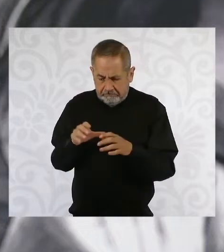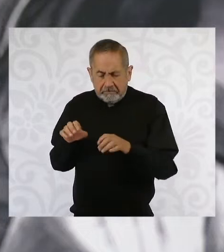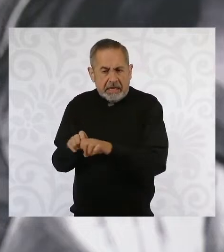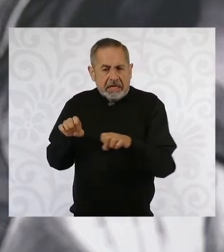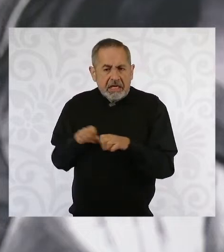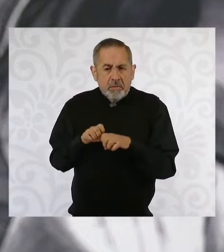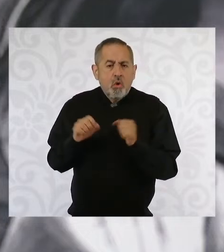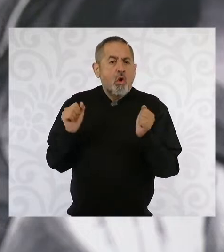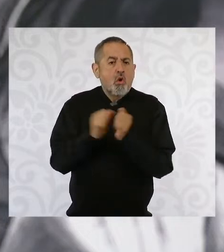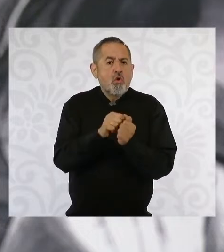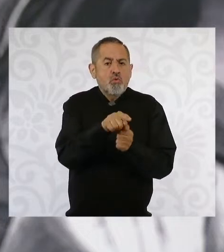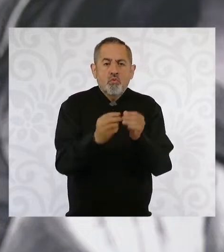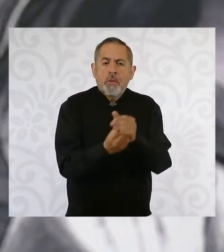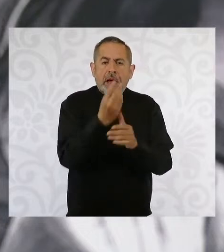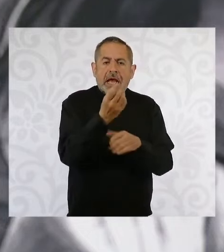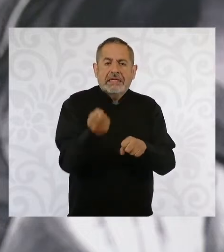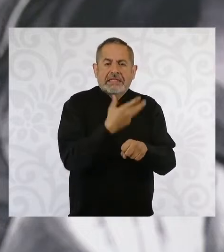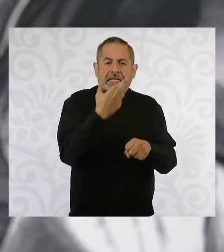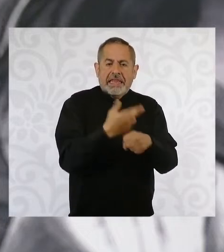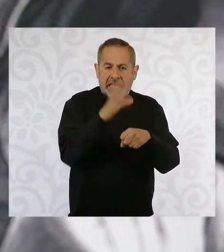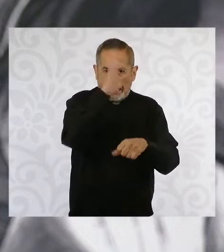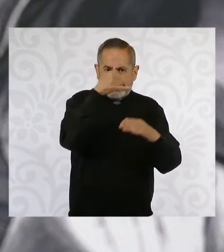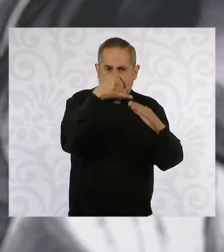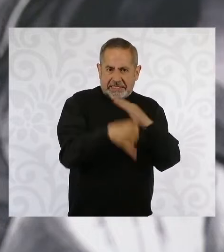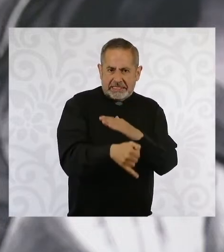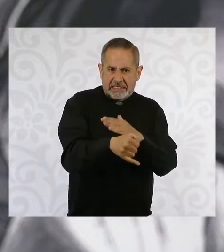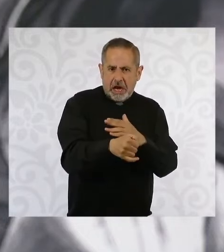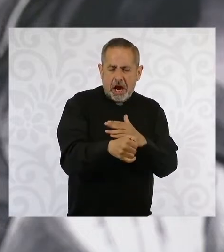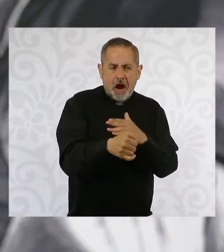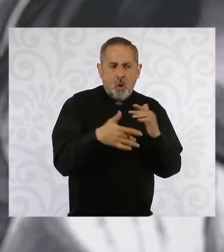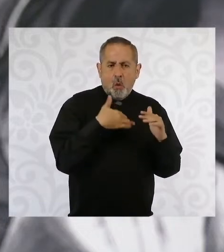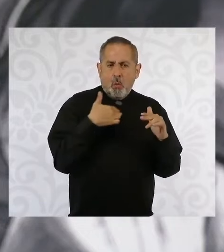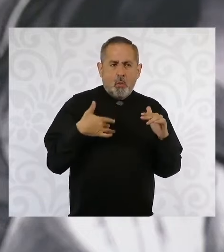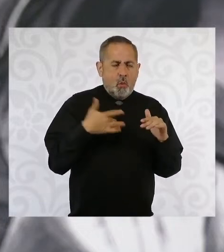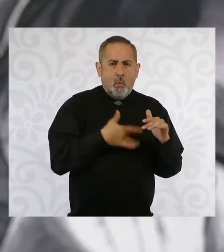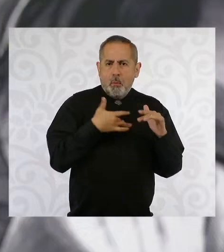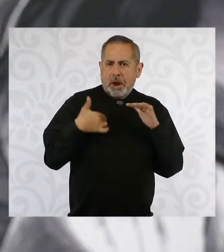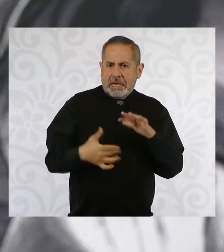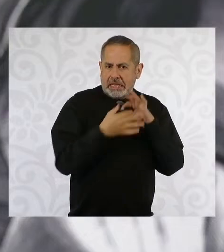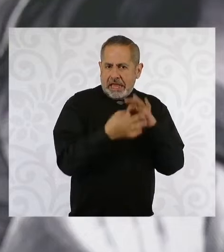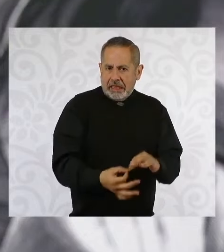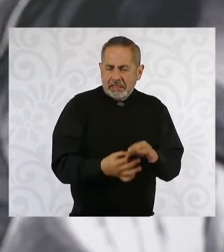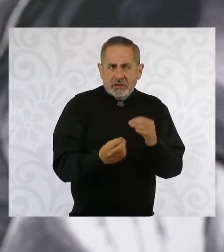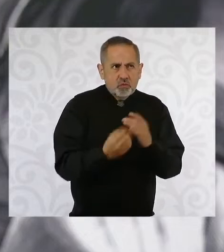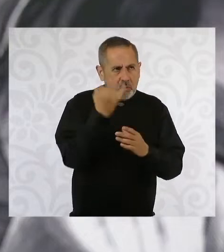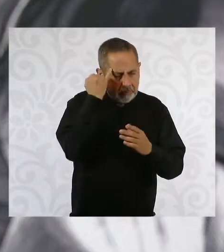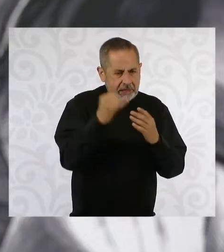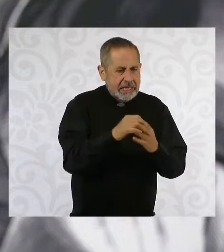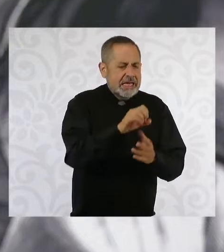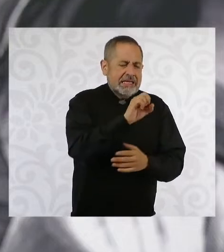de ciencia humanidades tecnología e Innovación con las dos mejores instituciones tecnológicas